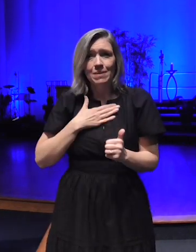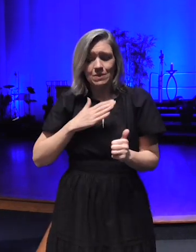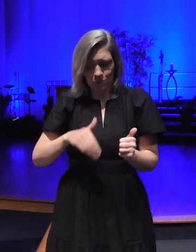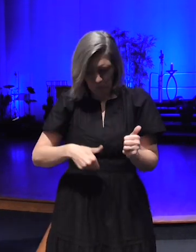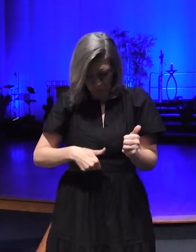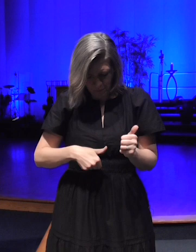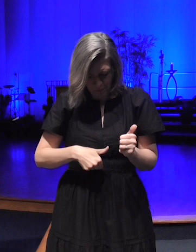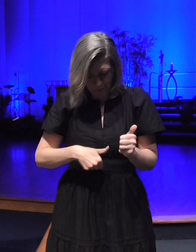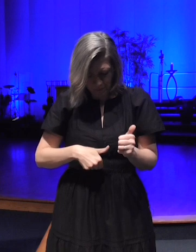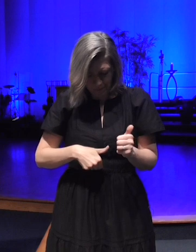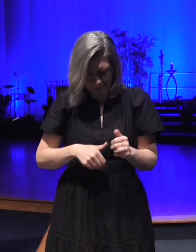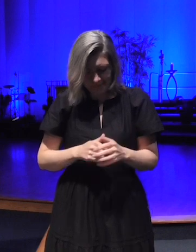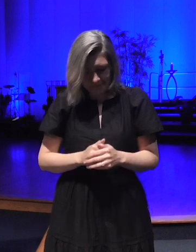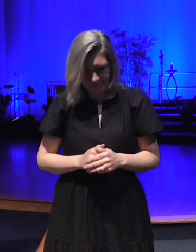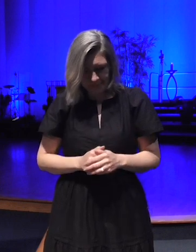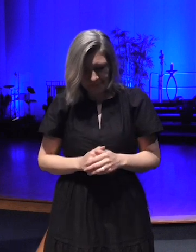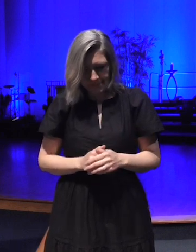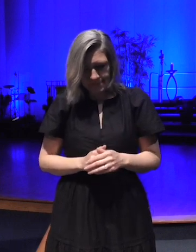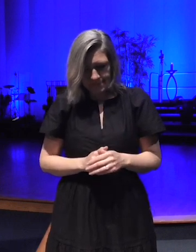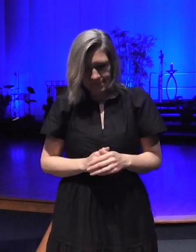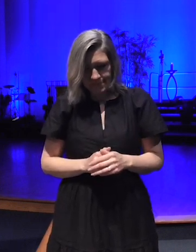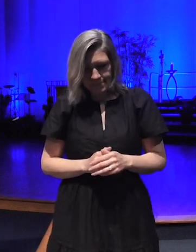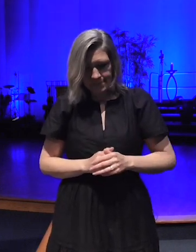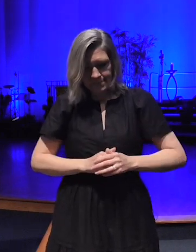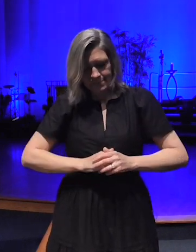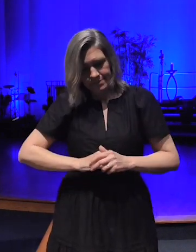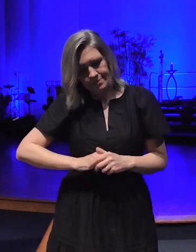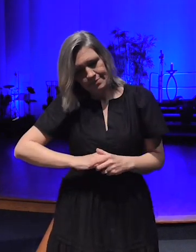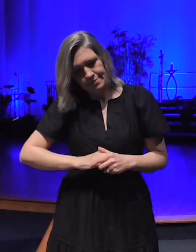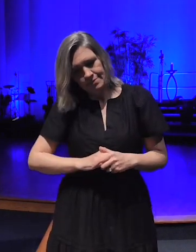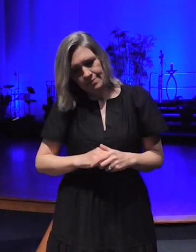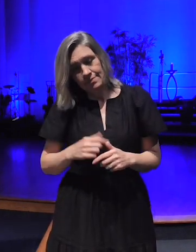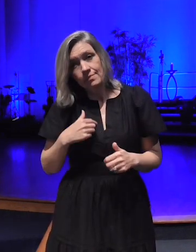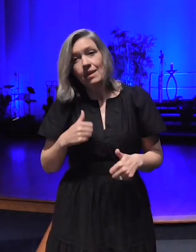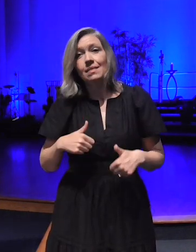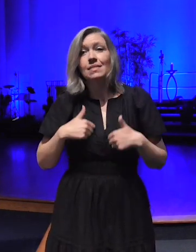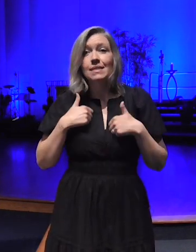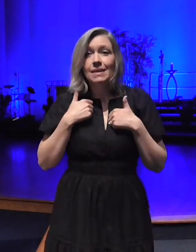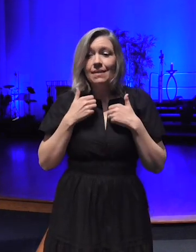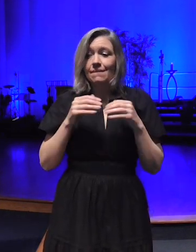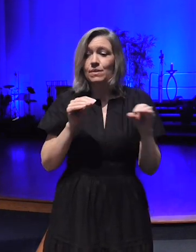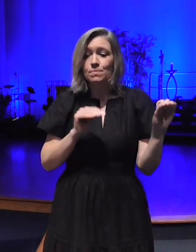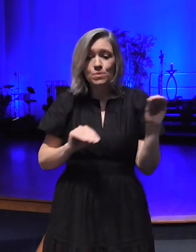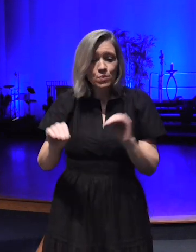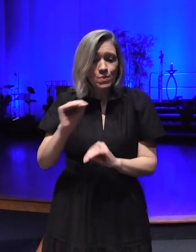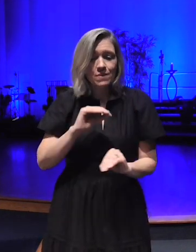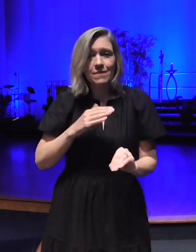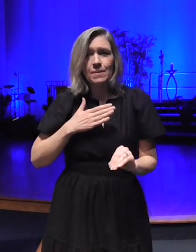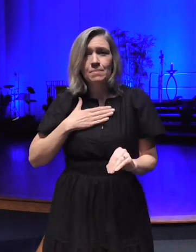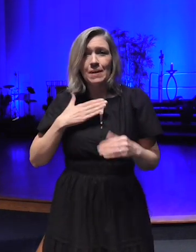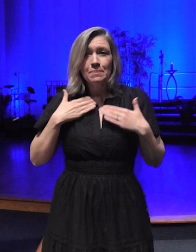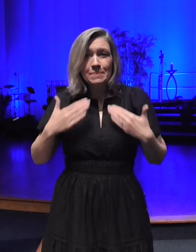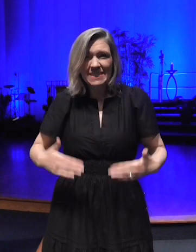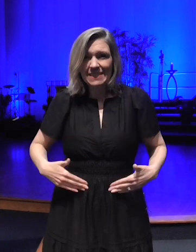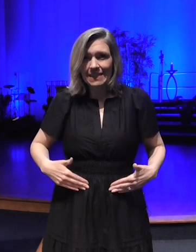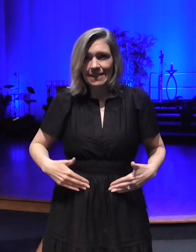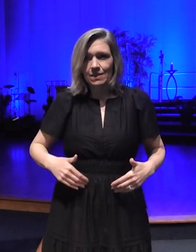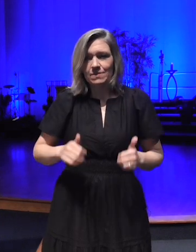alma [Música] porque vivo, me muevo y tengo mi ser en el Eterno, así que sigo adelante